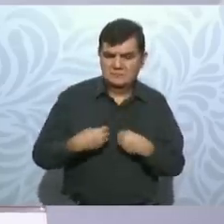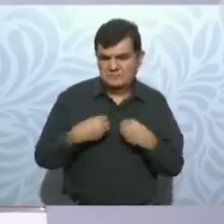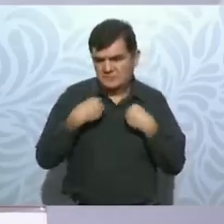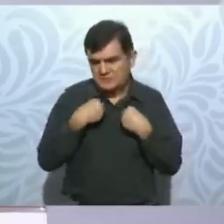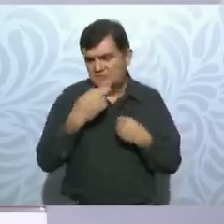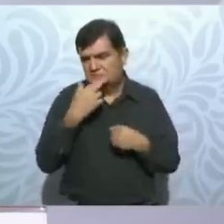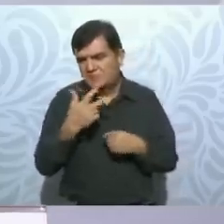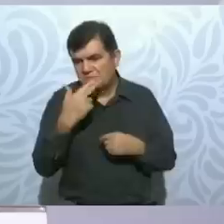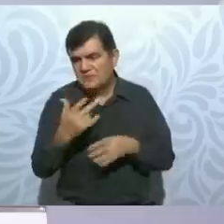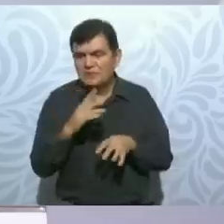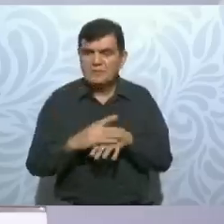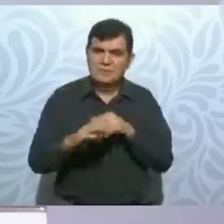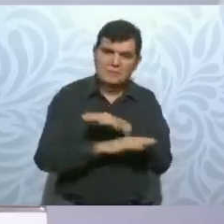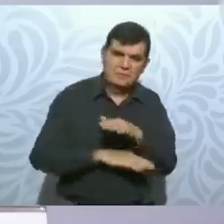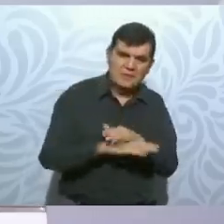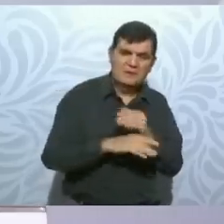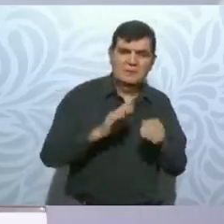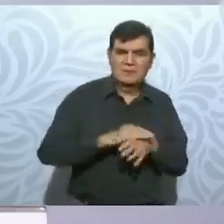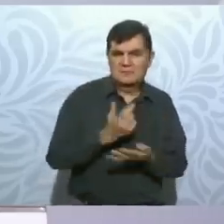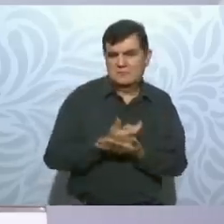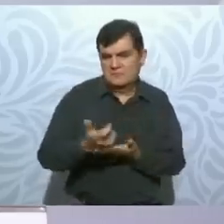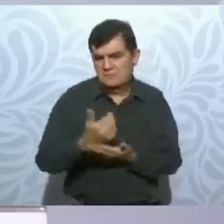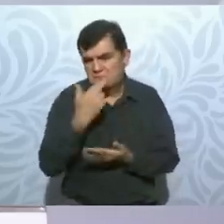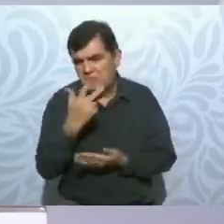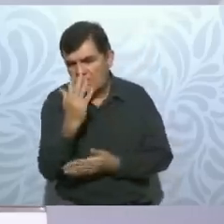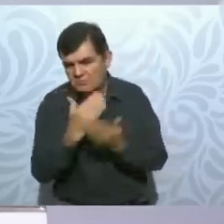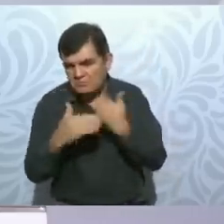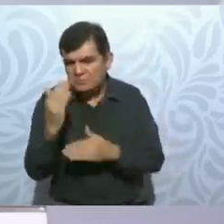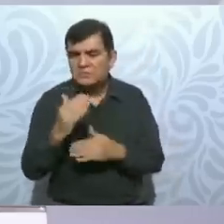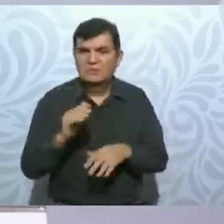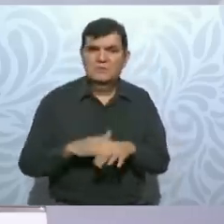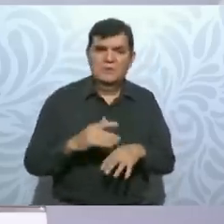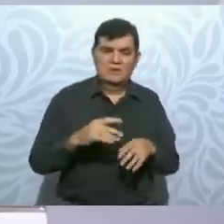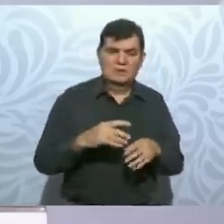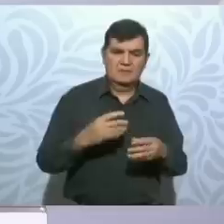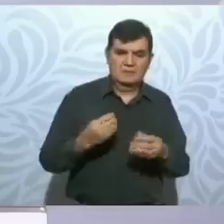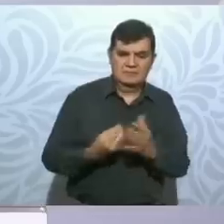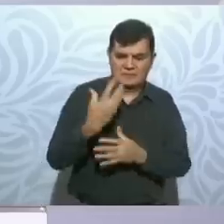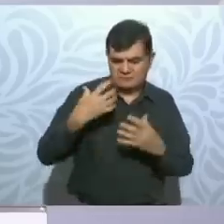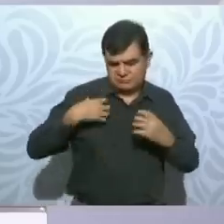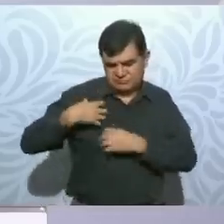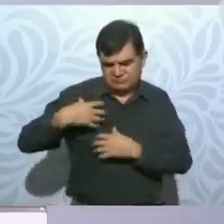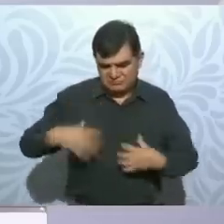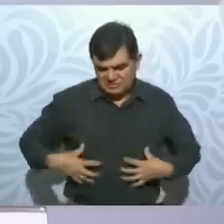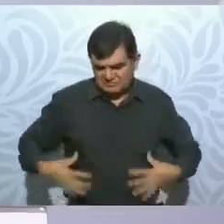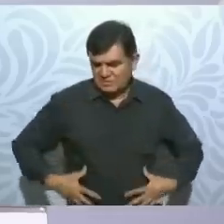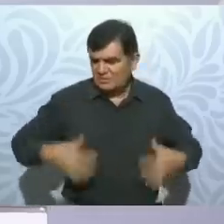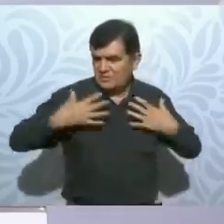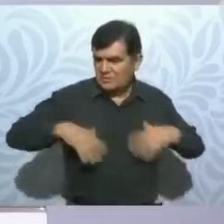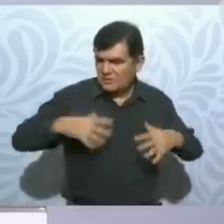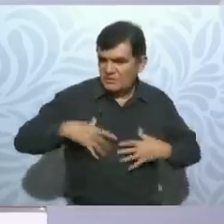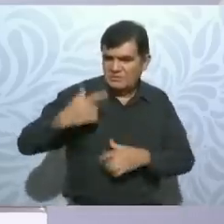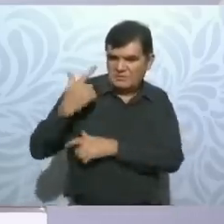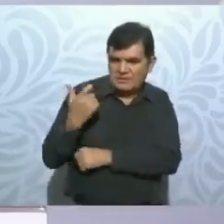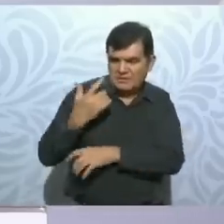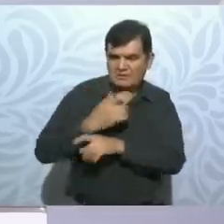que es fundamental mejores salarios mejor equipamiento mejor capacitación mejor formación